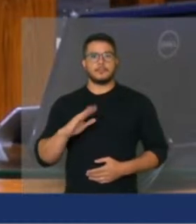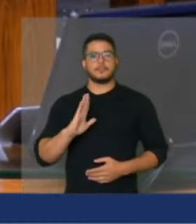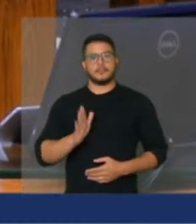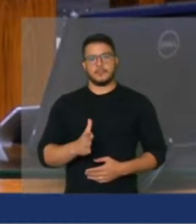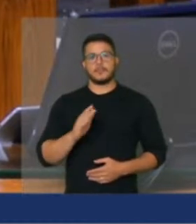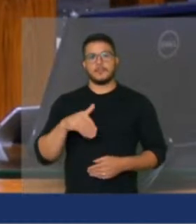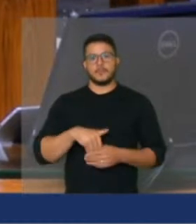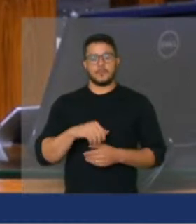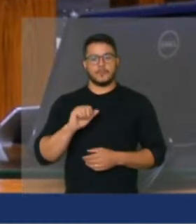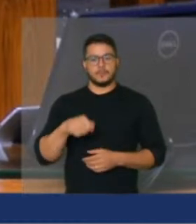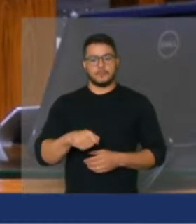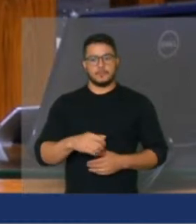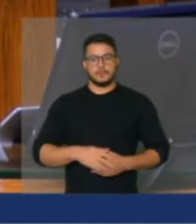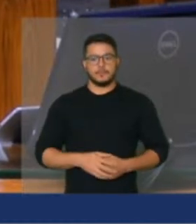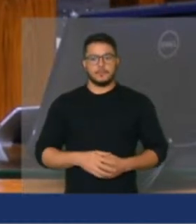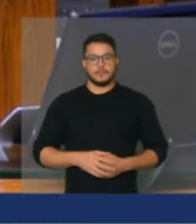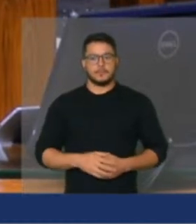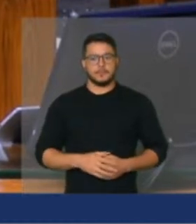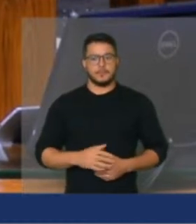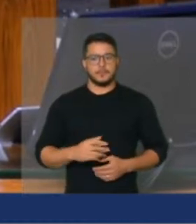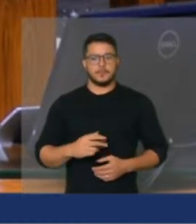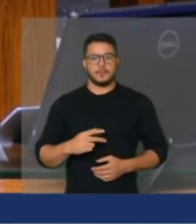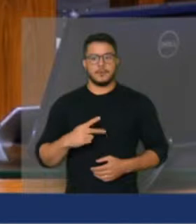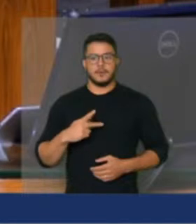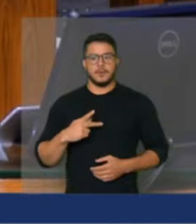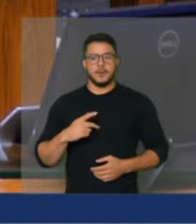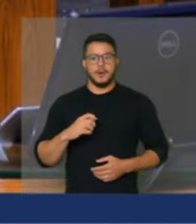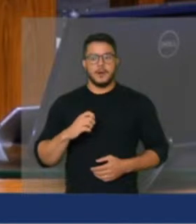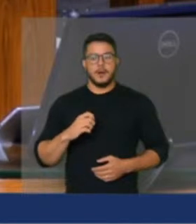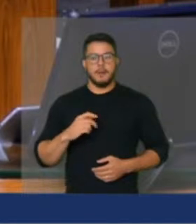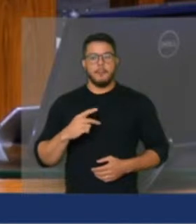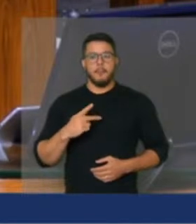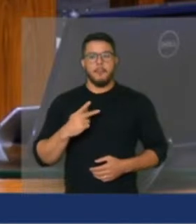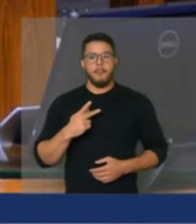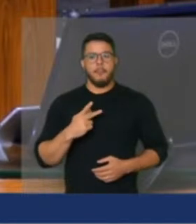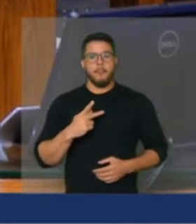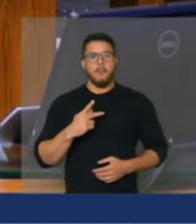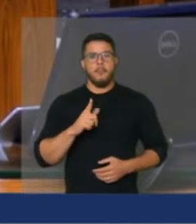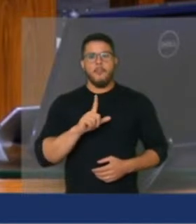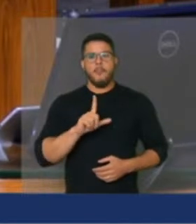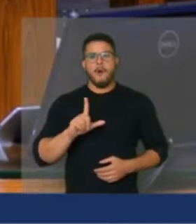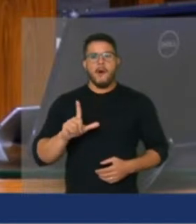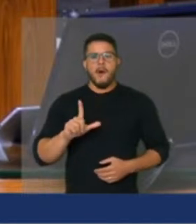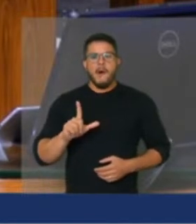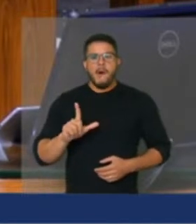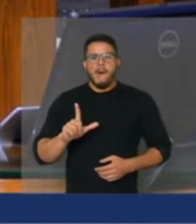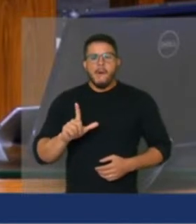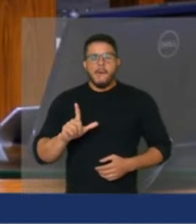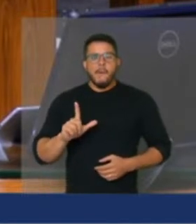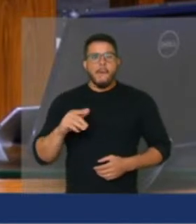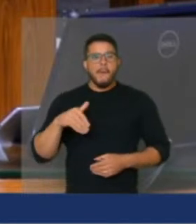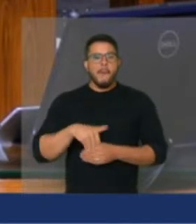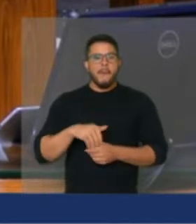[PRESIDENTE]: PL. VAMOS AO PL? [DEPUTADO]: PL É SIM, SENHOR PRESIDENTE. [PRESIDENTE]: OK, PL É